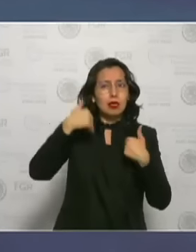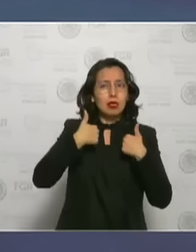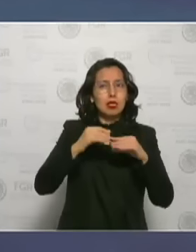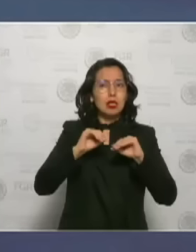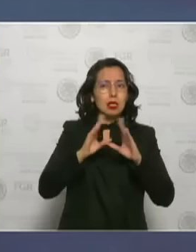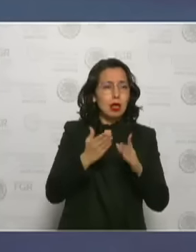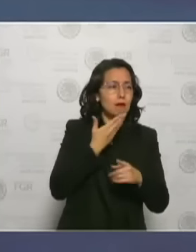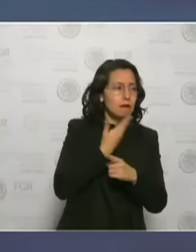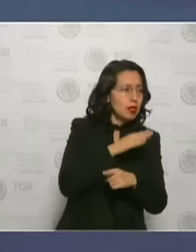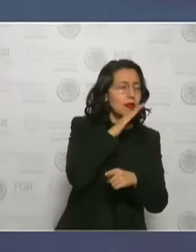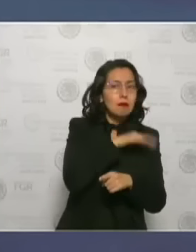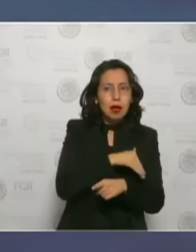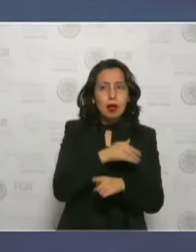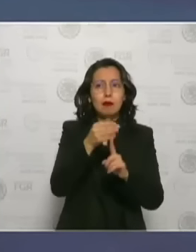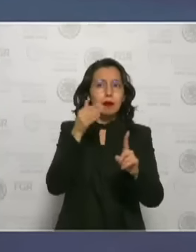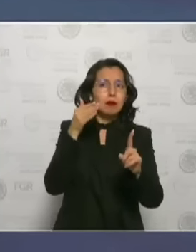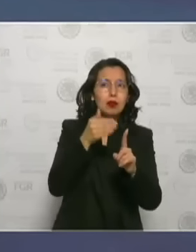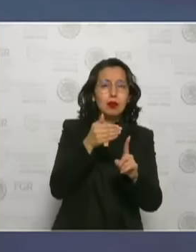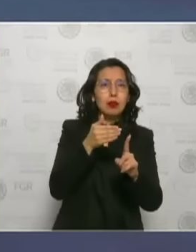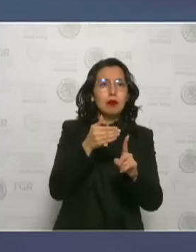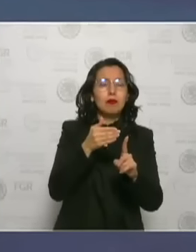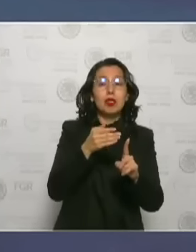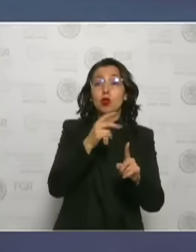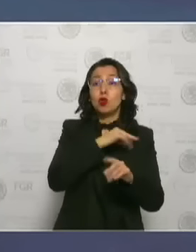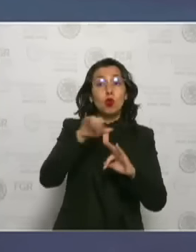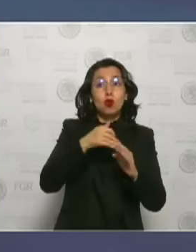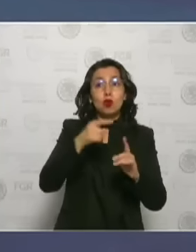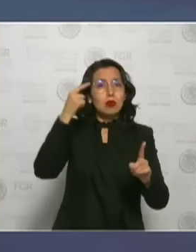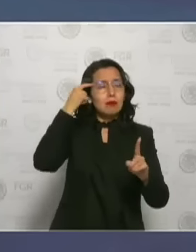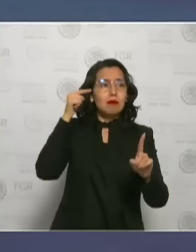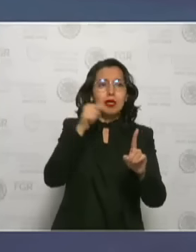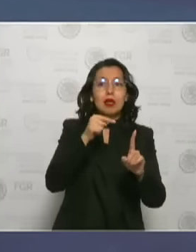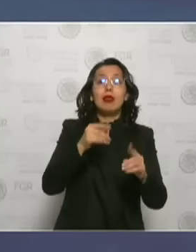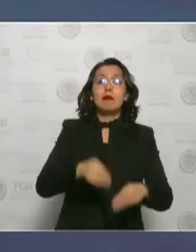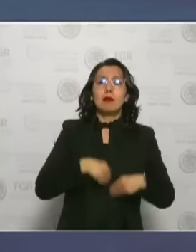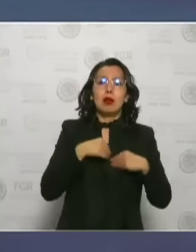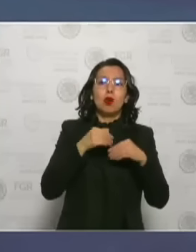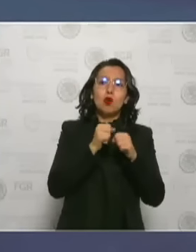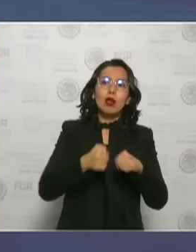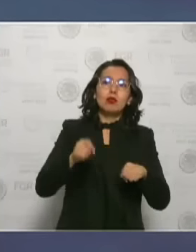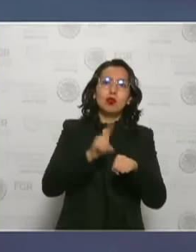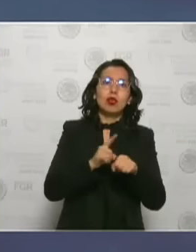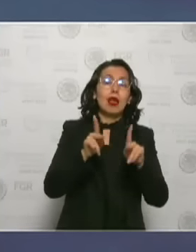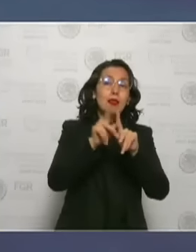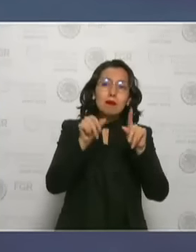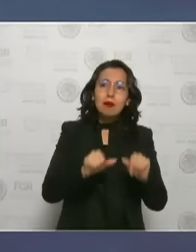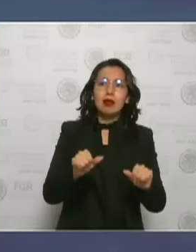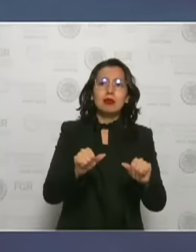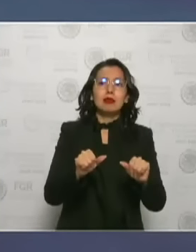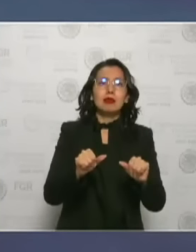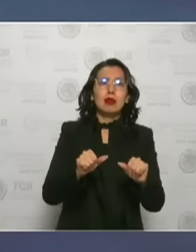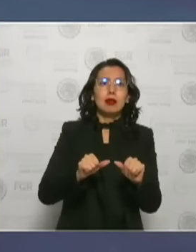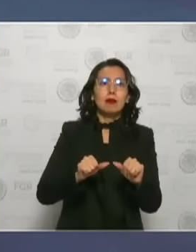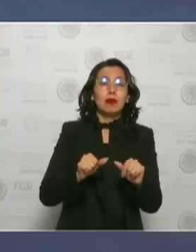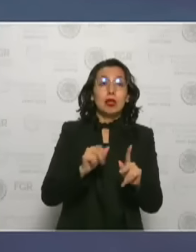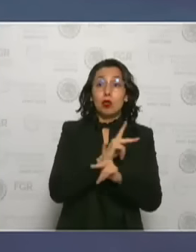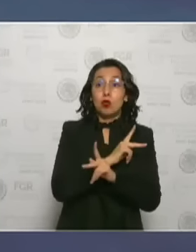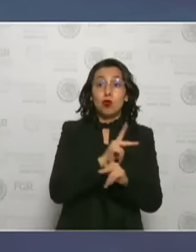objetividad, con el anhelo compartido de vivir en una sociedad con paz plena, en donde todas, todas